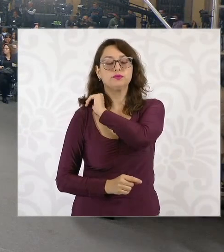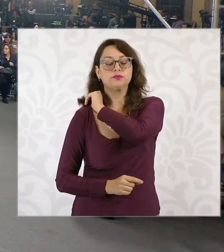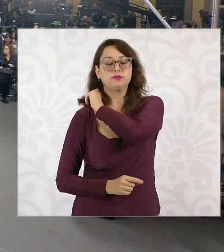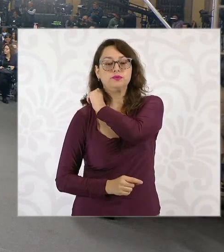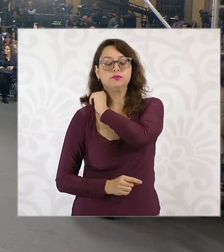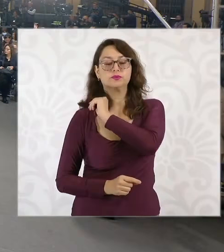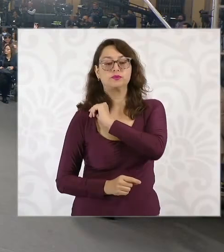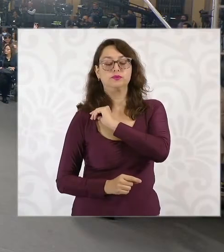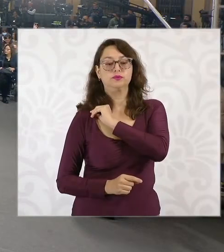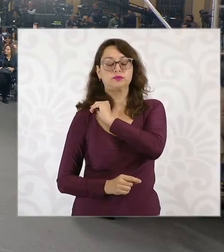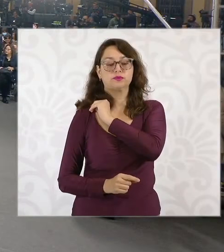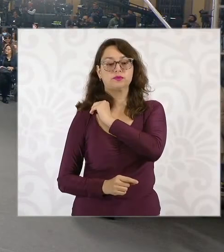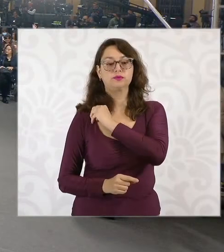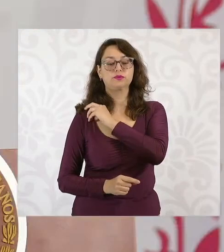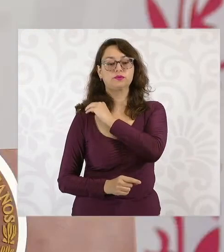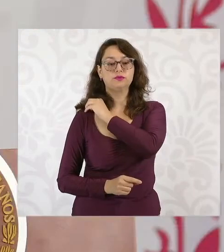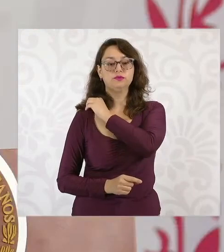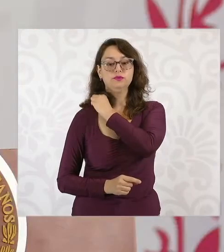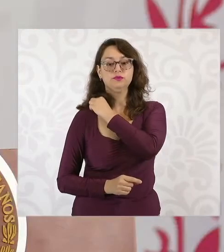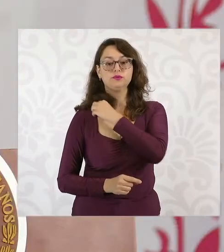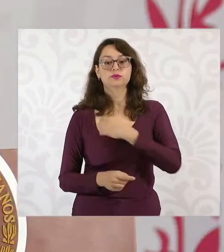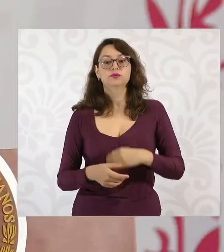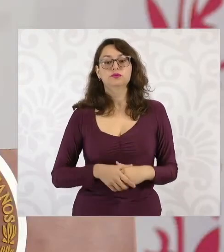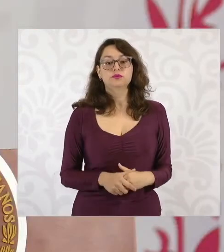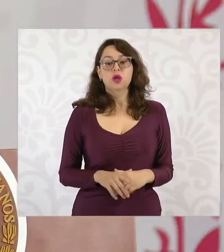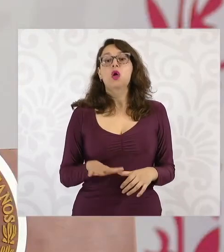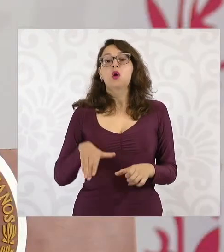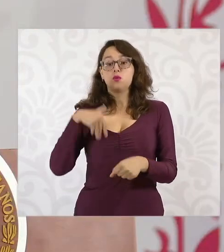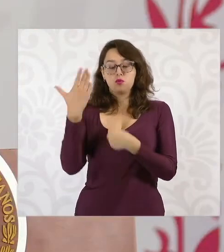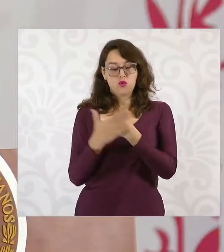Vamos, vamos a Ya que tengamos toda la información, vamos a informar,